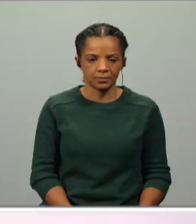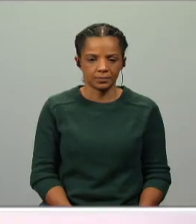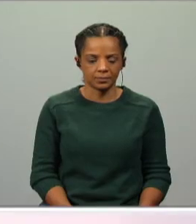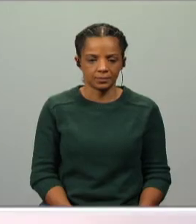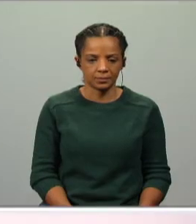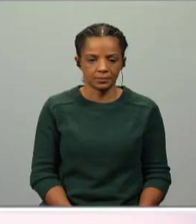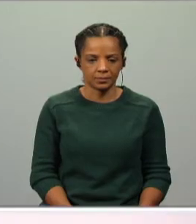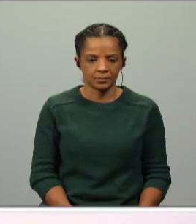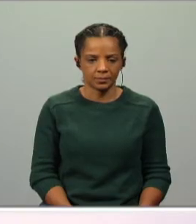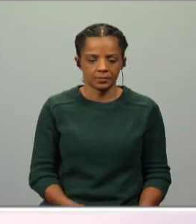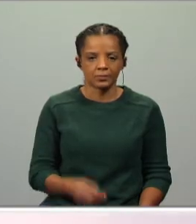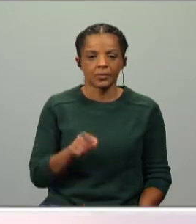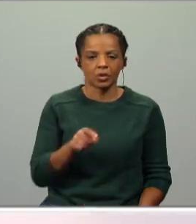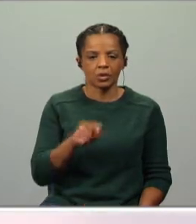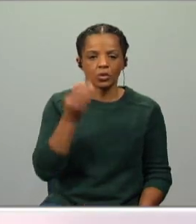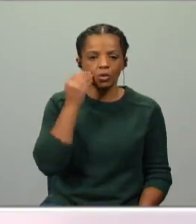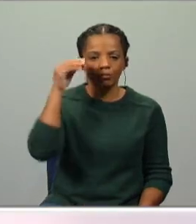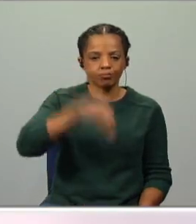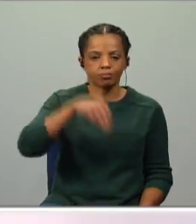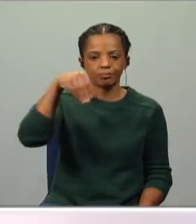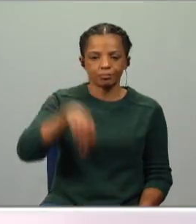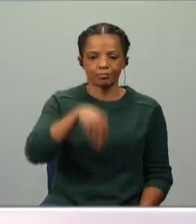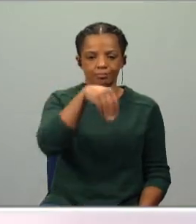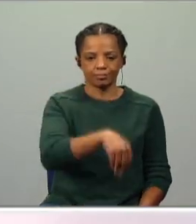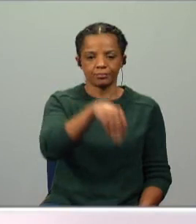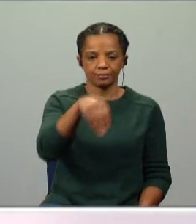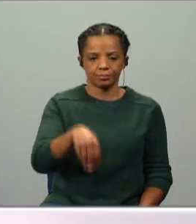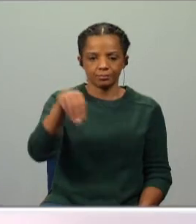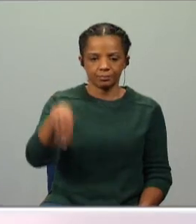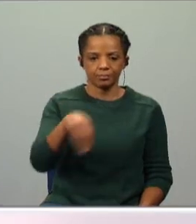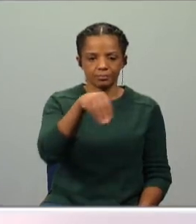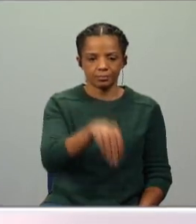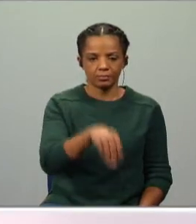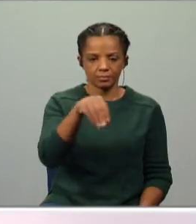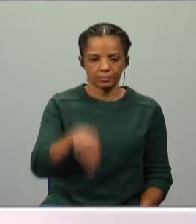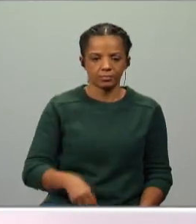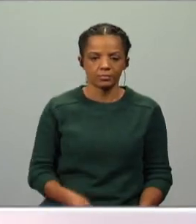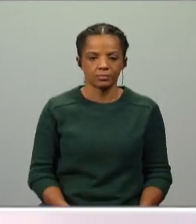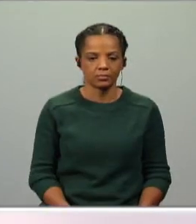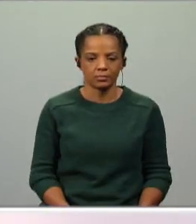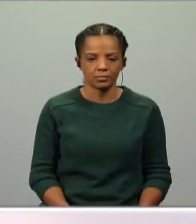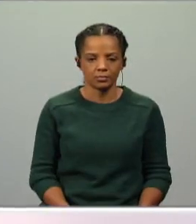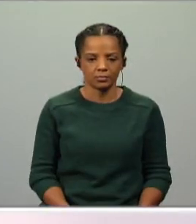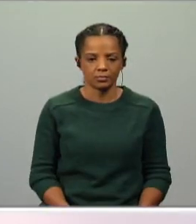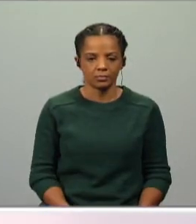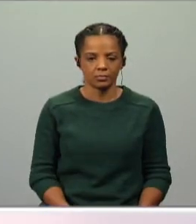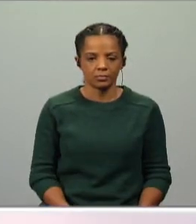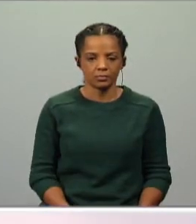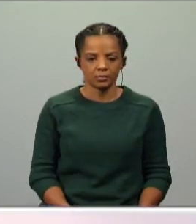uns borrões, como se costuma dizer, de tinta de bronze assim aleatórios.